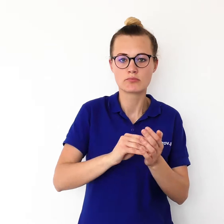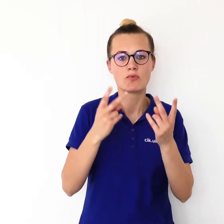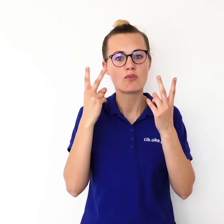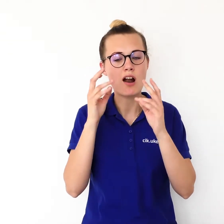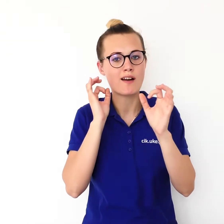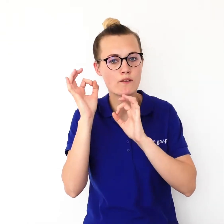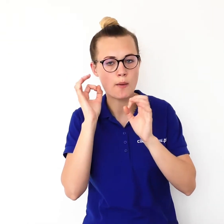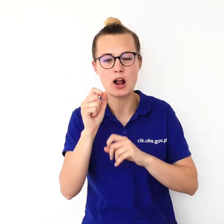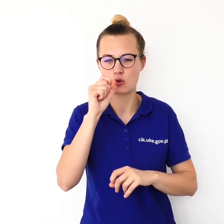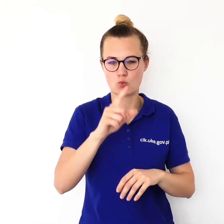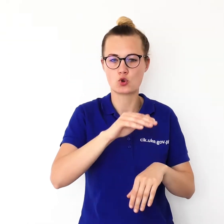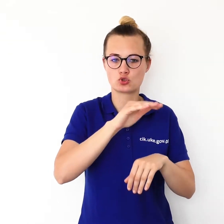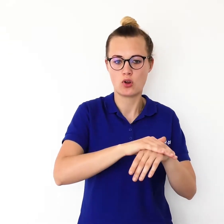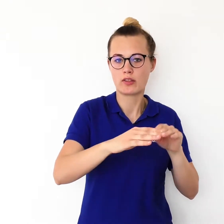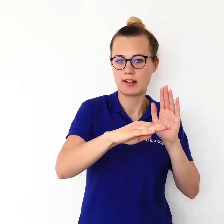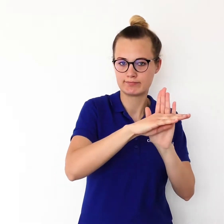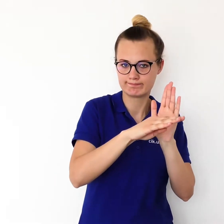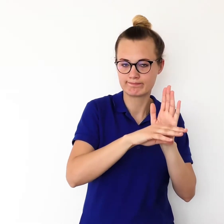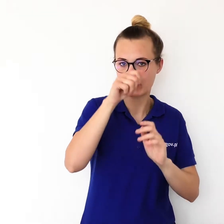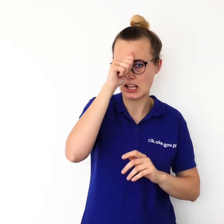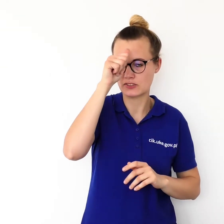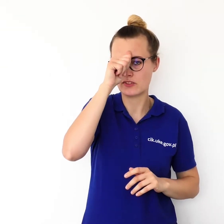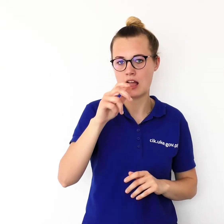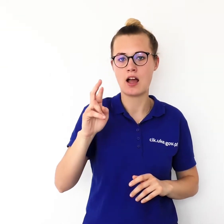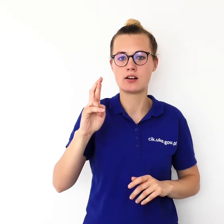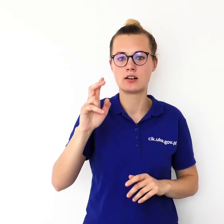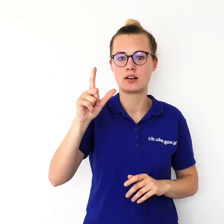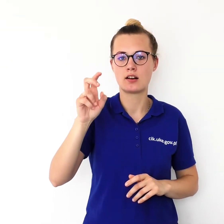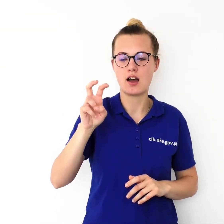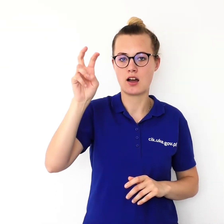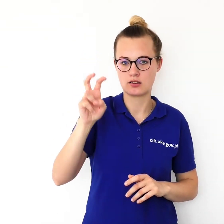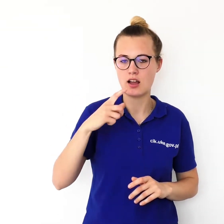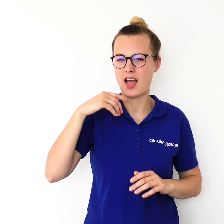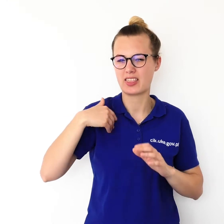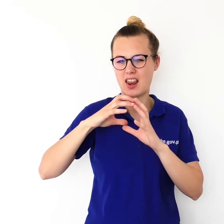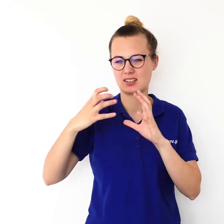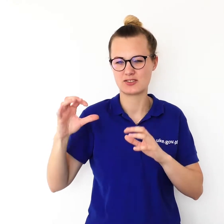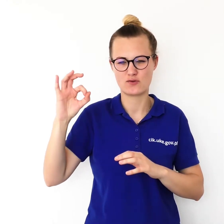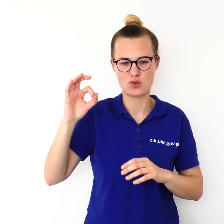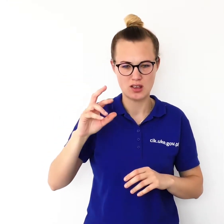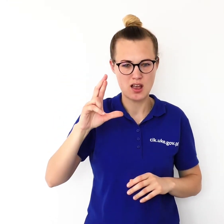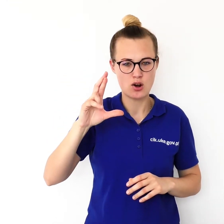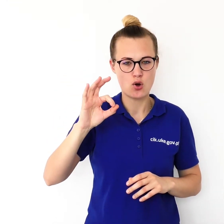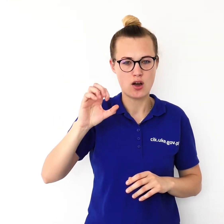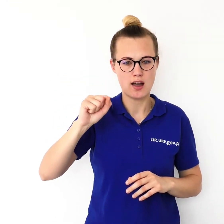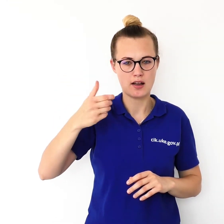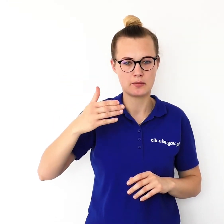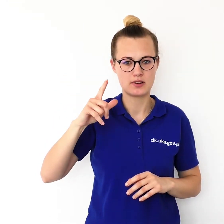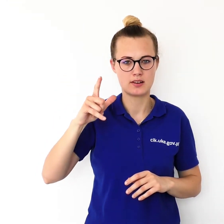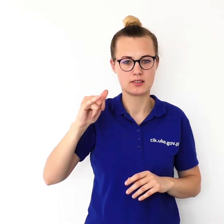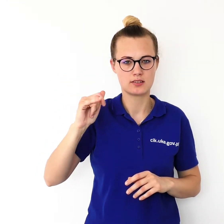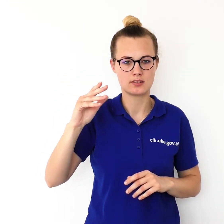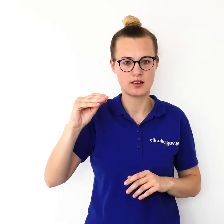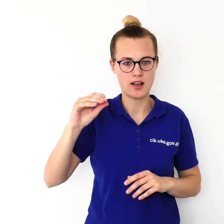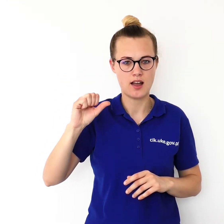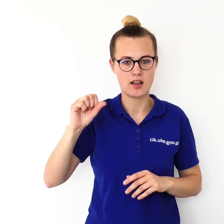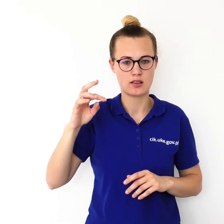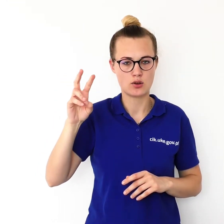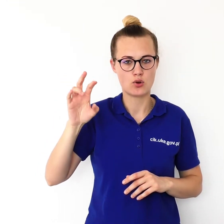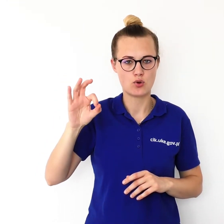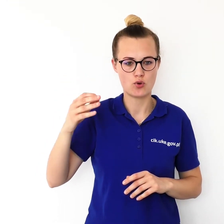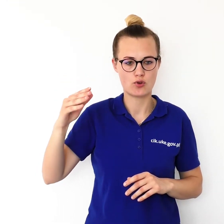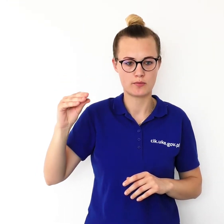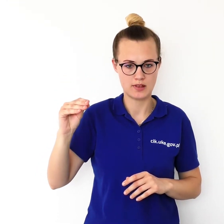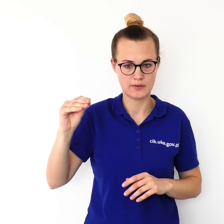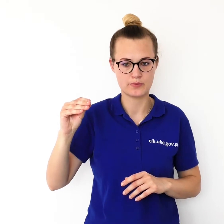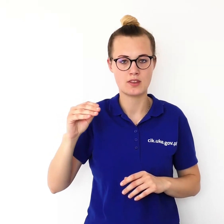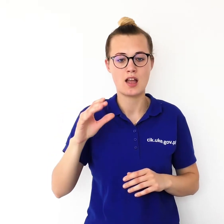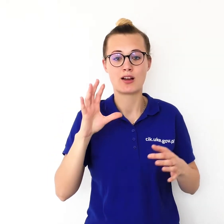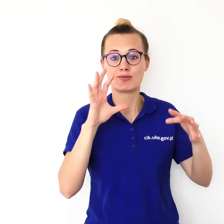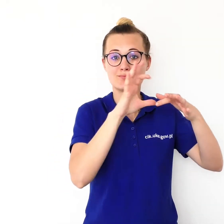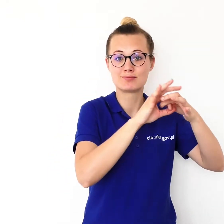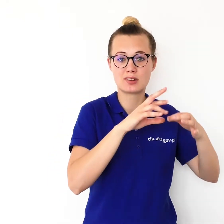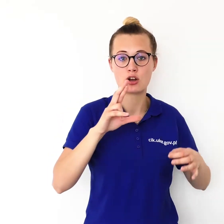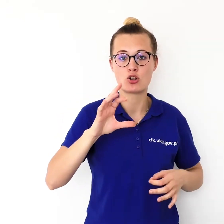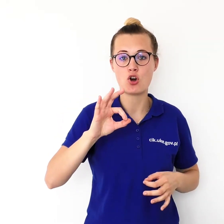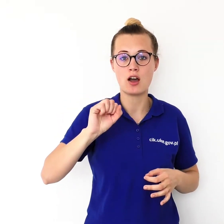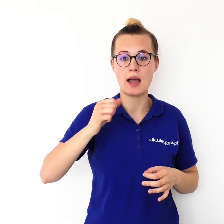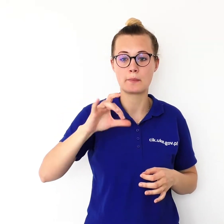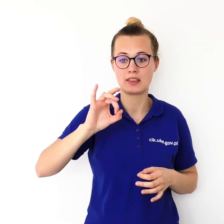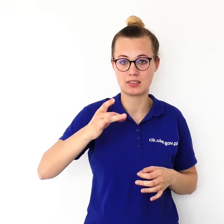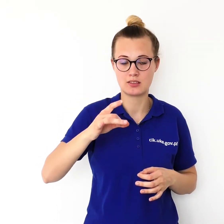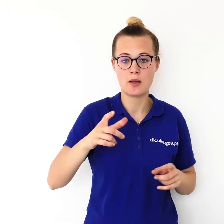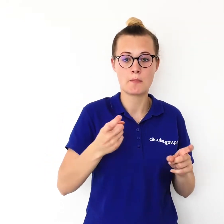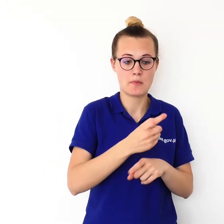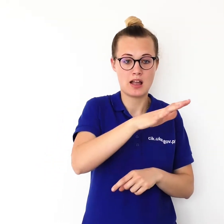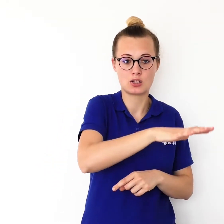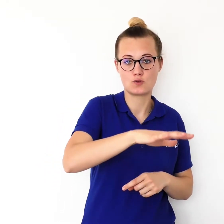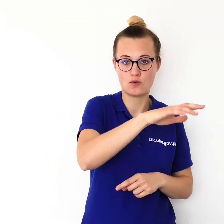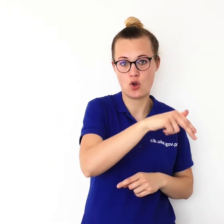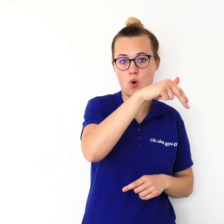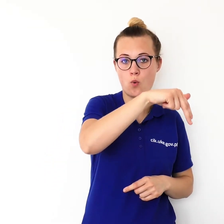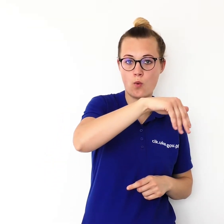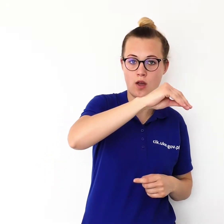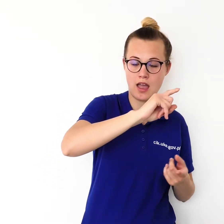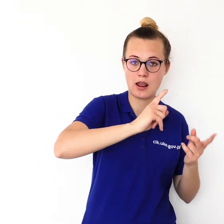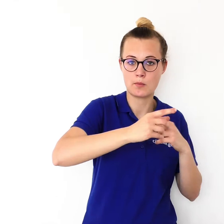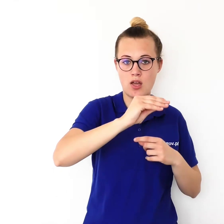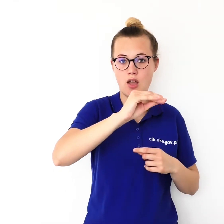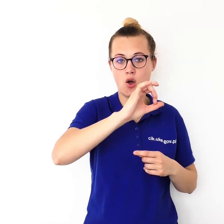Zgodnie z zasadą RLAH (Roam Like At Home) rozliczanie usług świadczonych w roamingu na terenie UE/EOG,